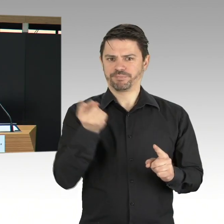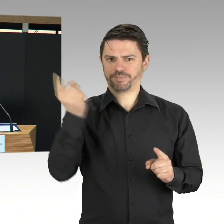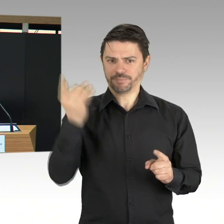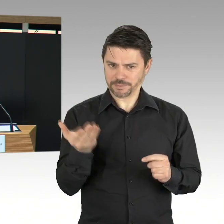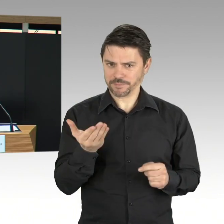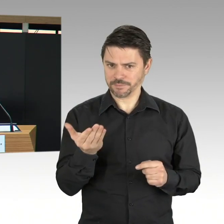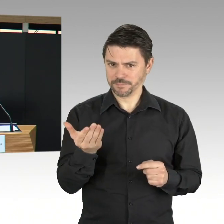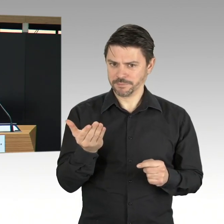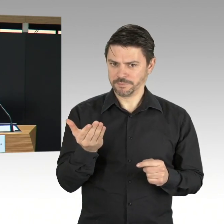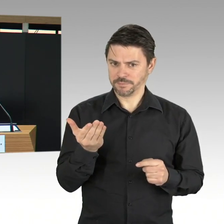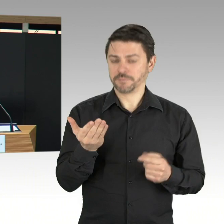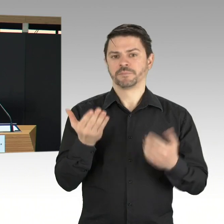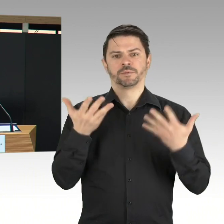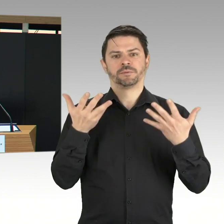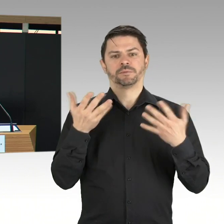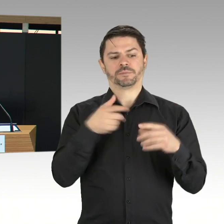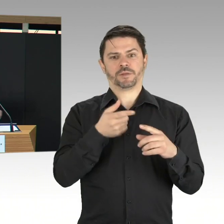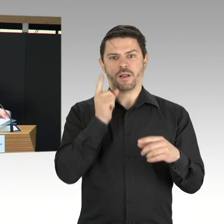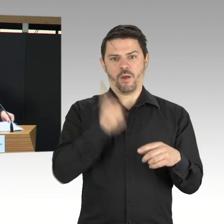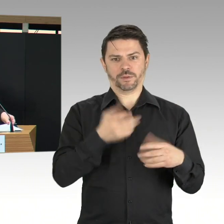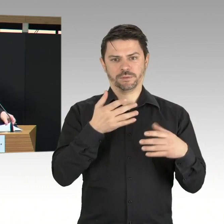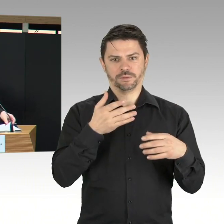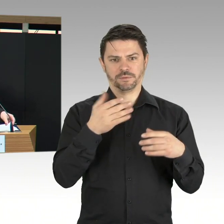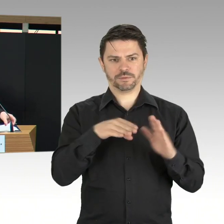auf die zulässige Miete zu senken.